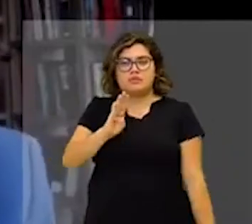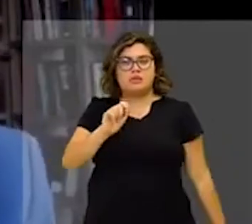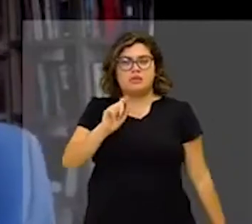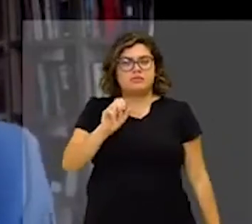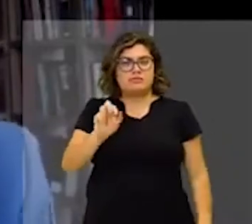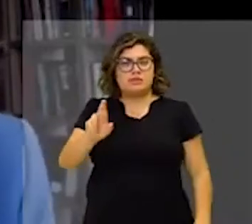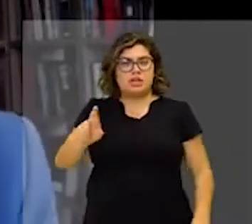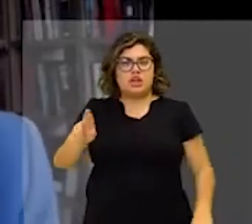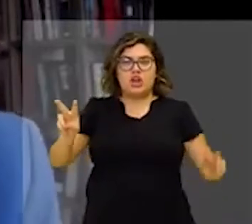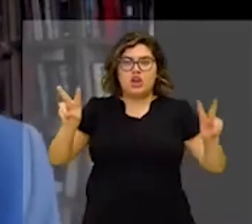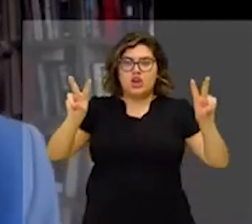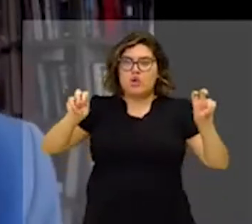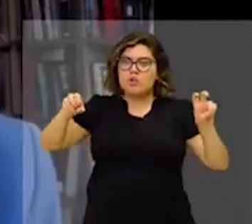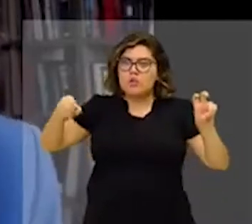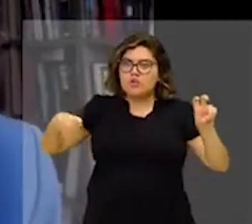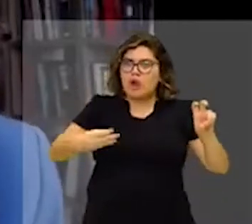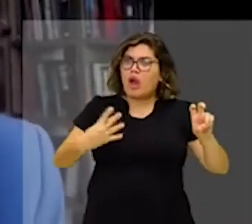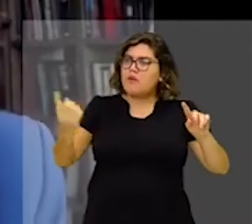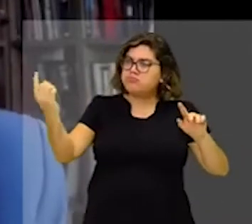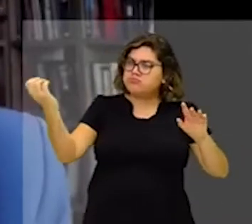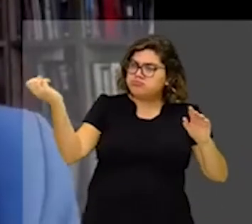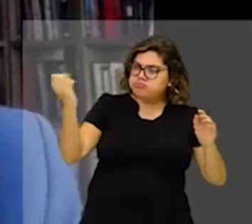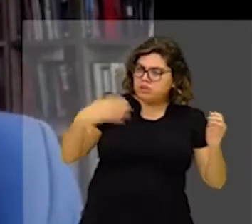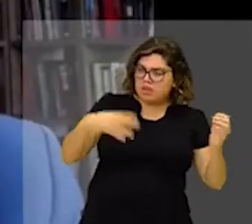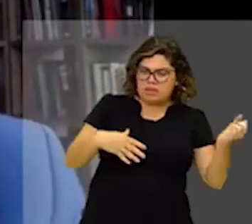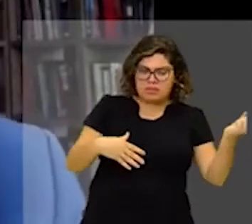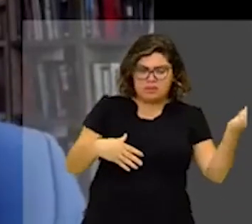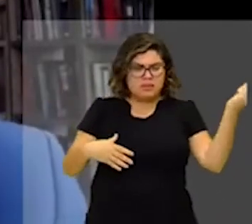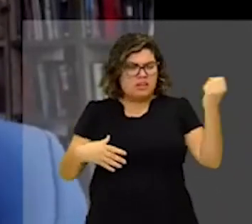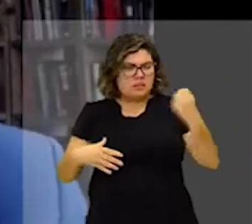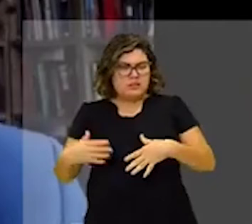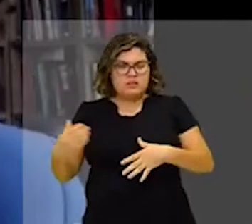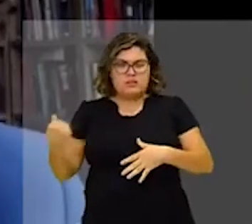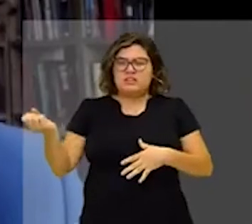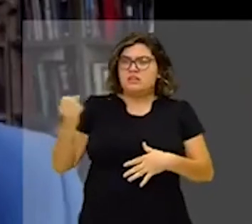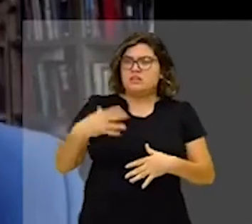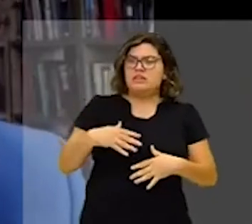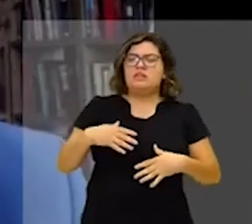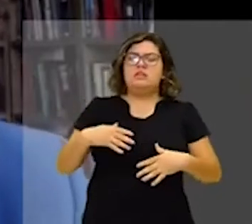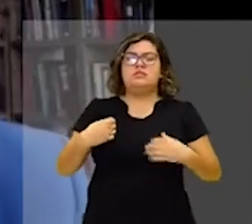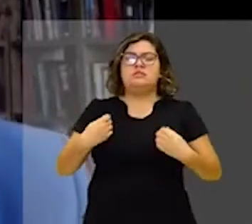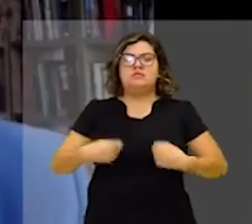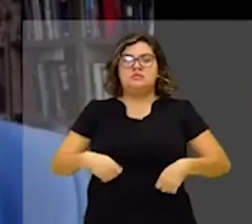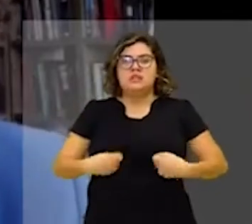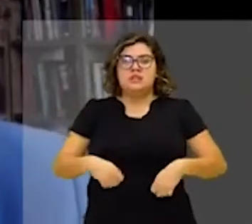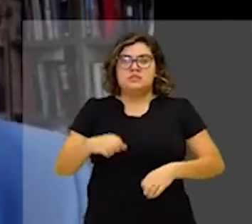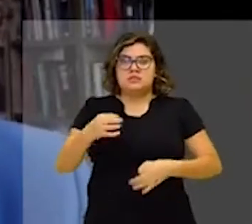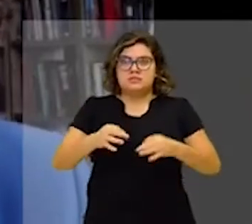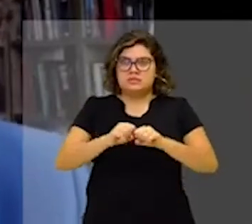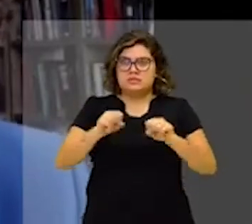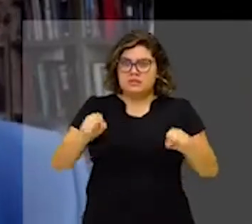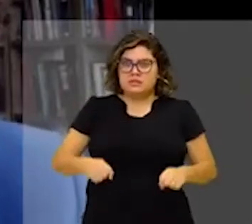velho passa da hora portanto que o sistema de justiça eleitoral brasileiro Abra os braços ao